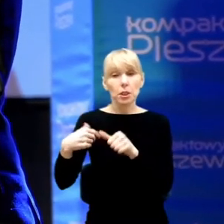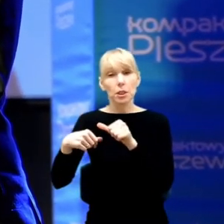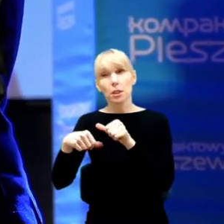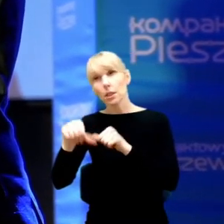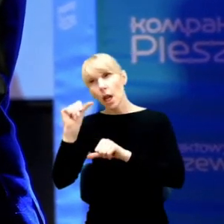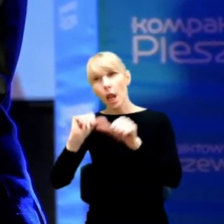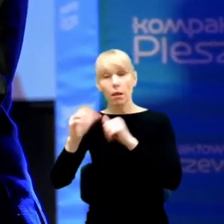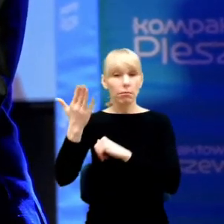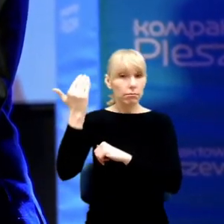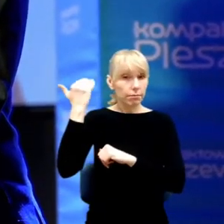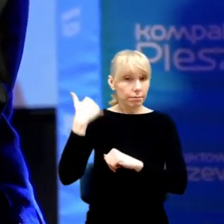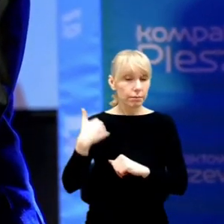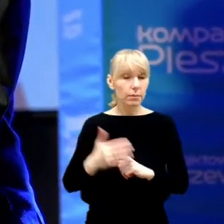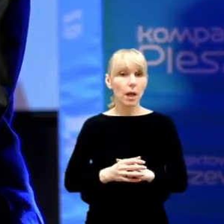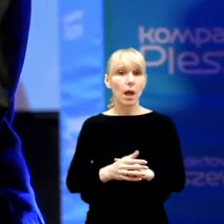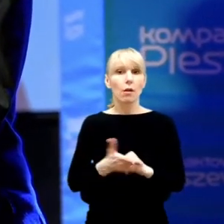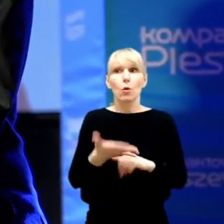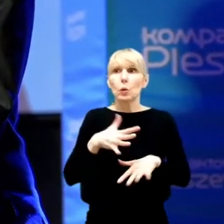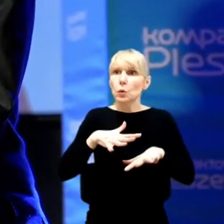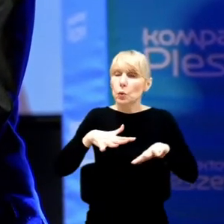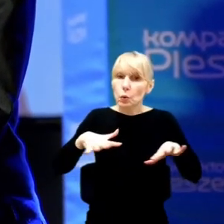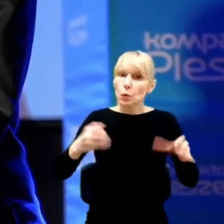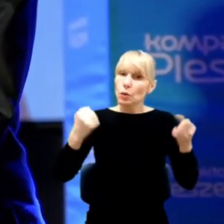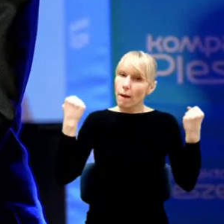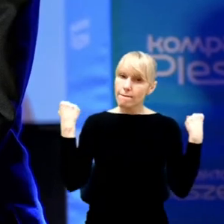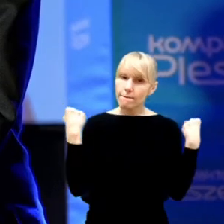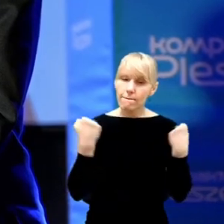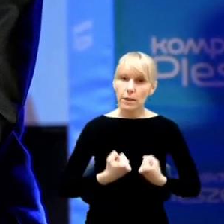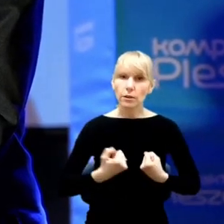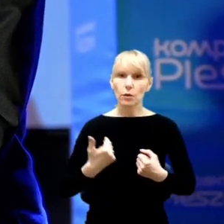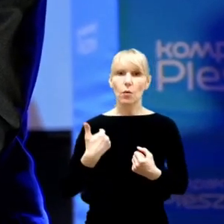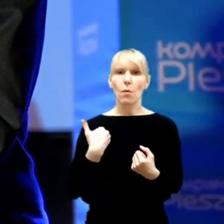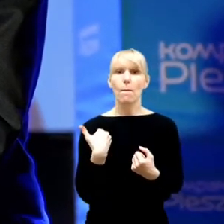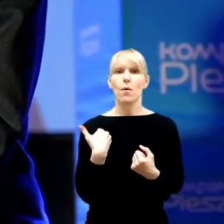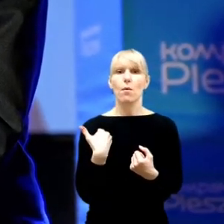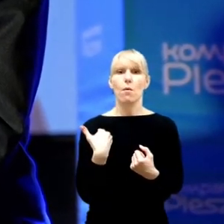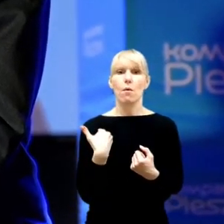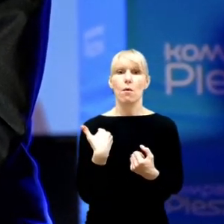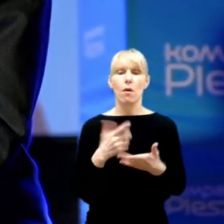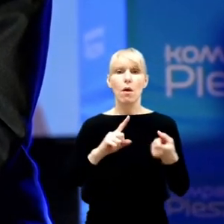bardzo dużo wysiłku było wkładane w politykę preinwestycyjną.